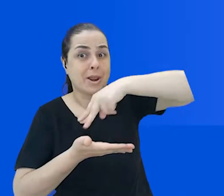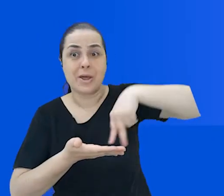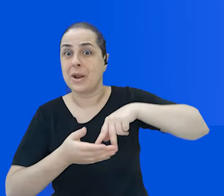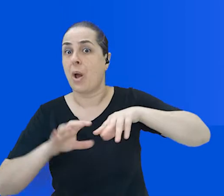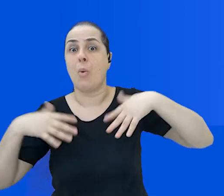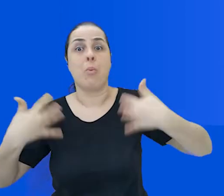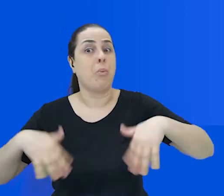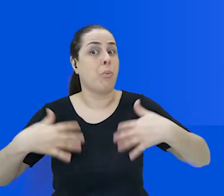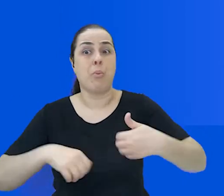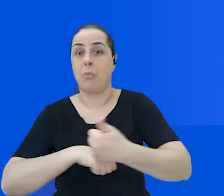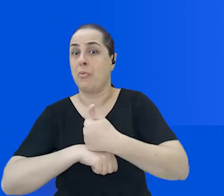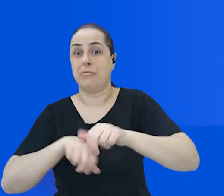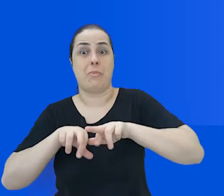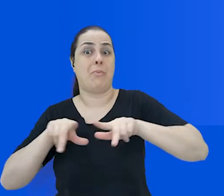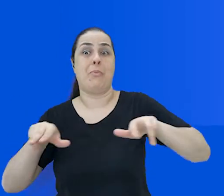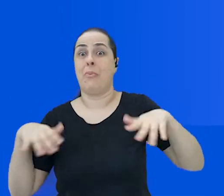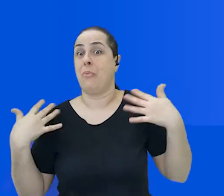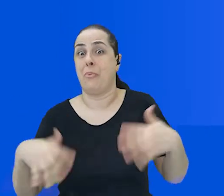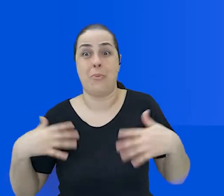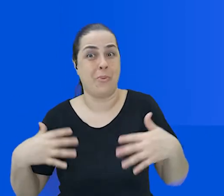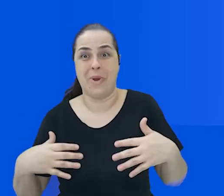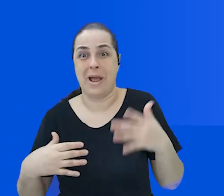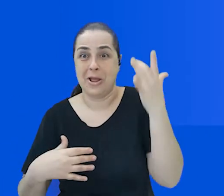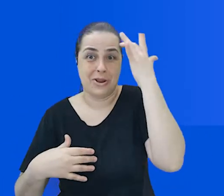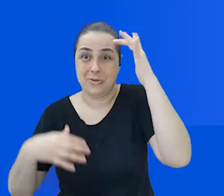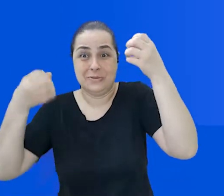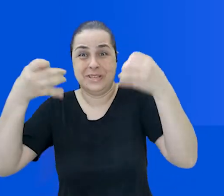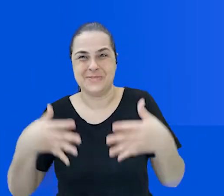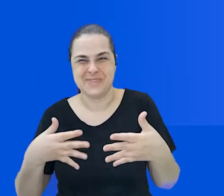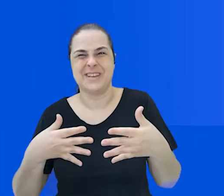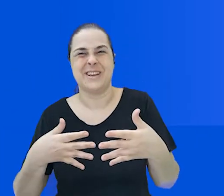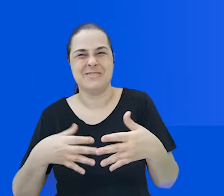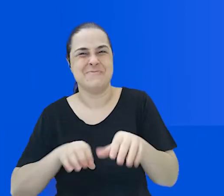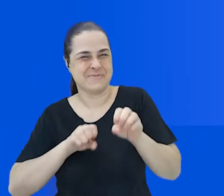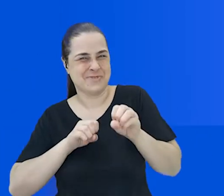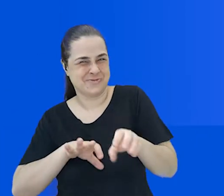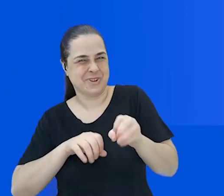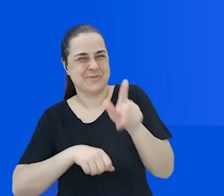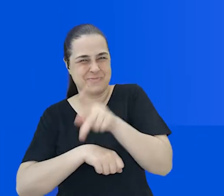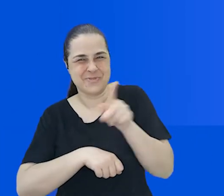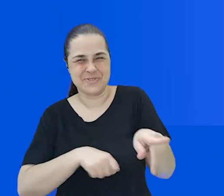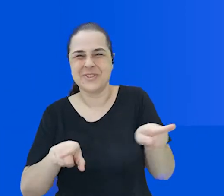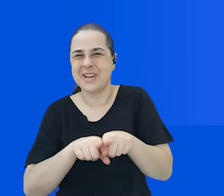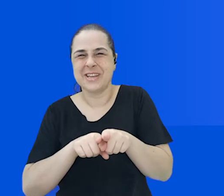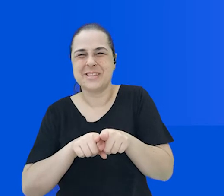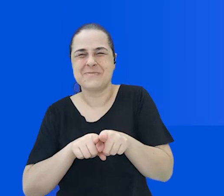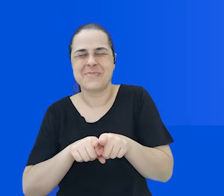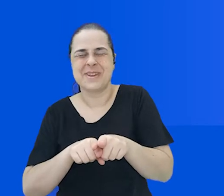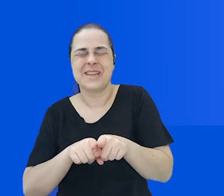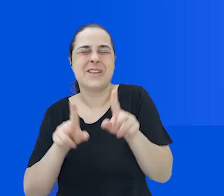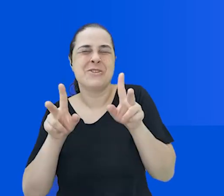Meu Deus, ela é tanta coisa e nem sei, né? educadora e dona do nosso coração aqui